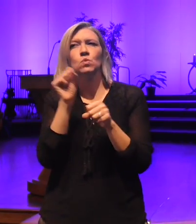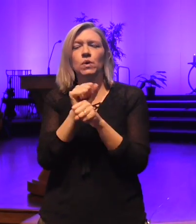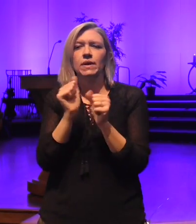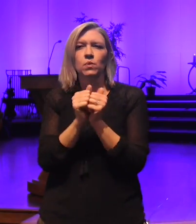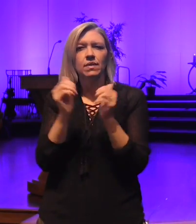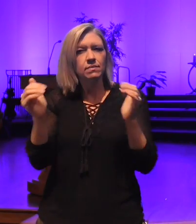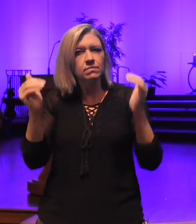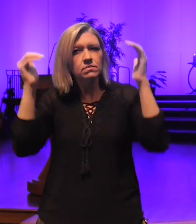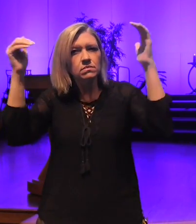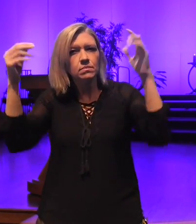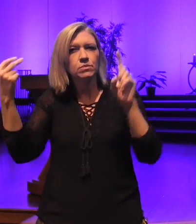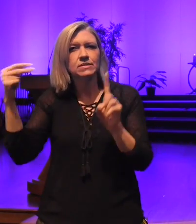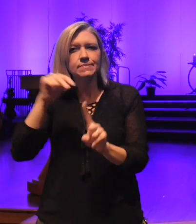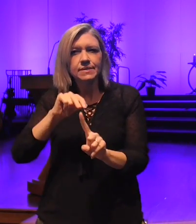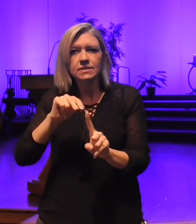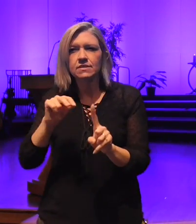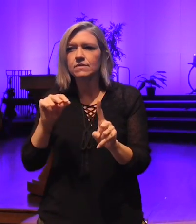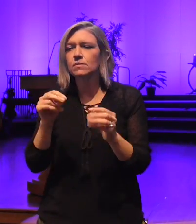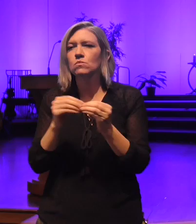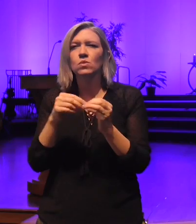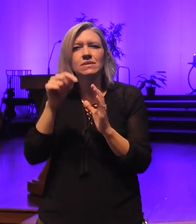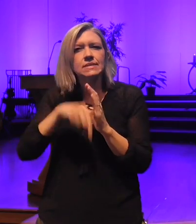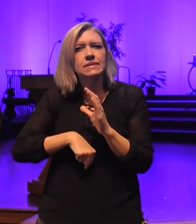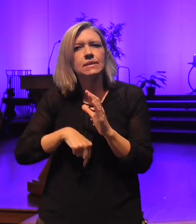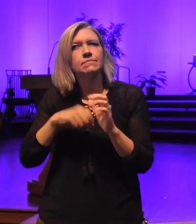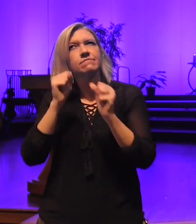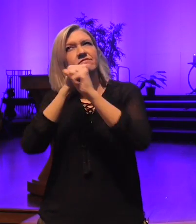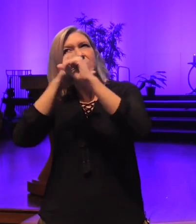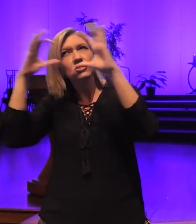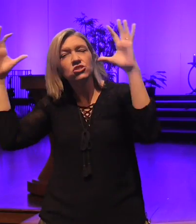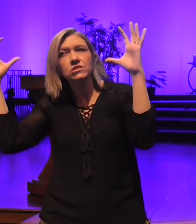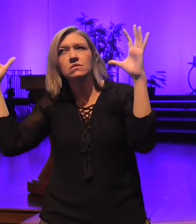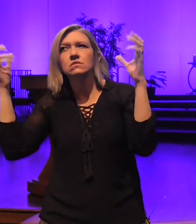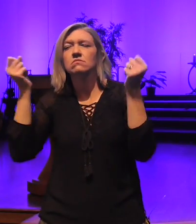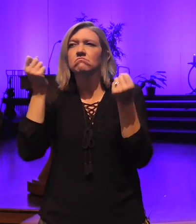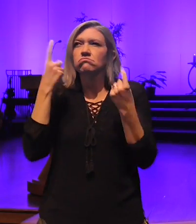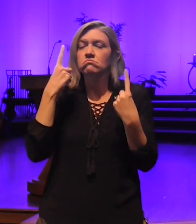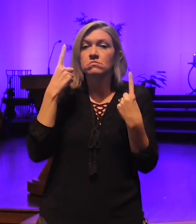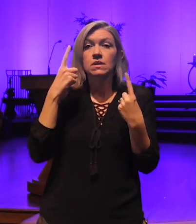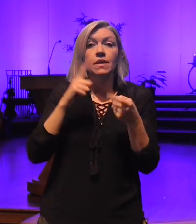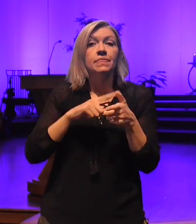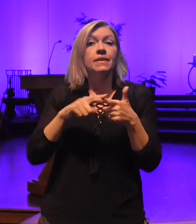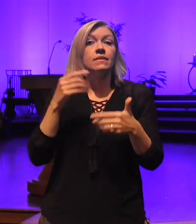de las cosas, una mayor visión y comprensión de las cosas, y llegó un momento en el que pudo